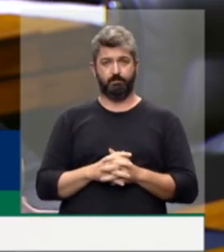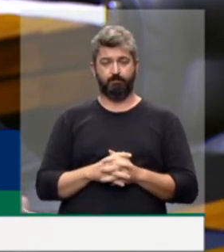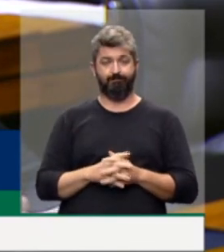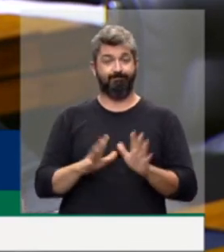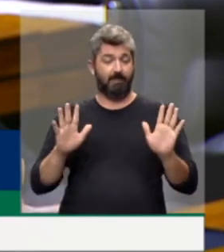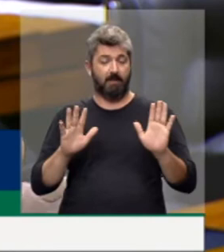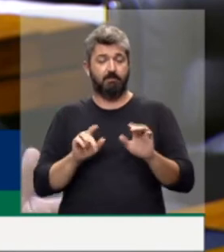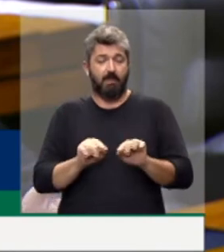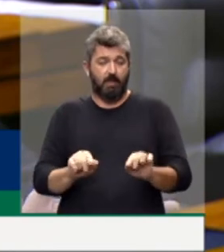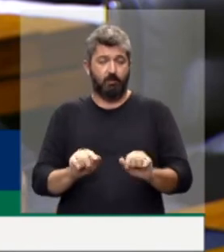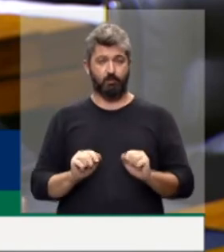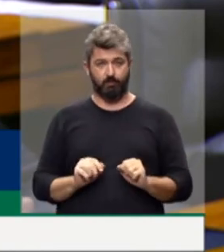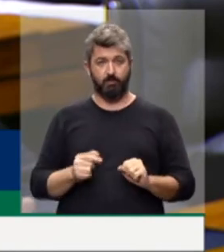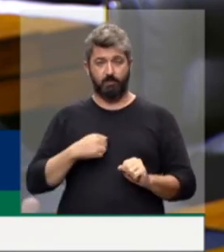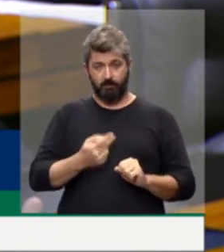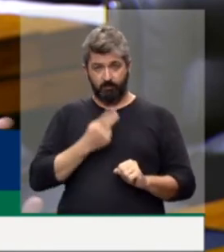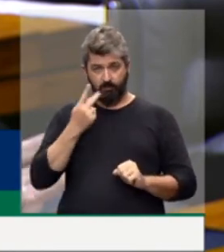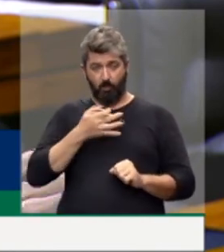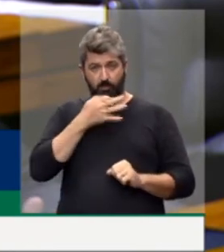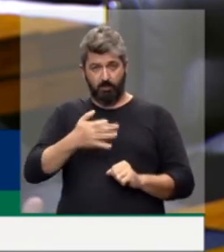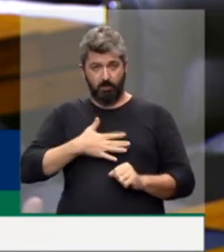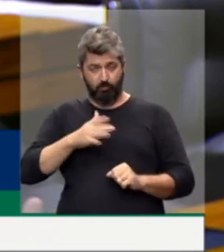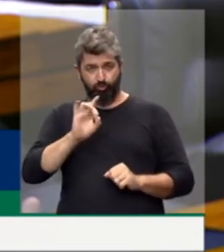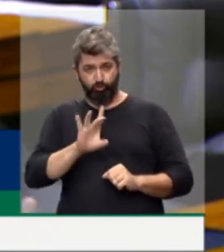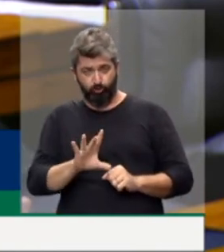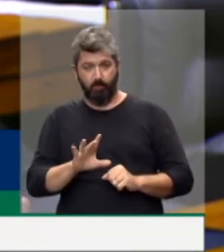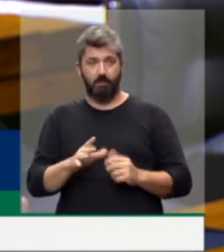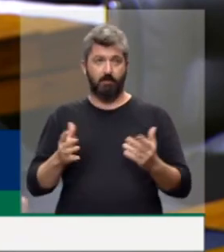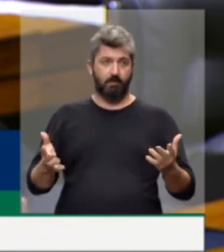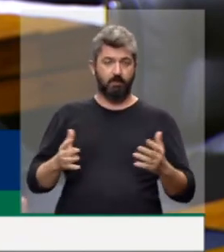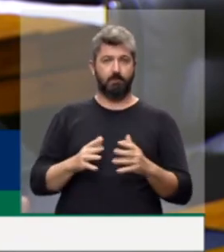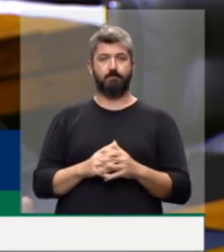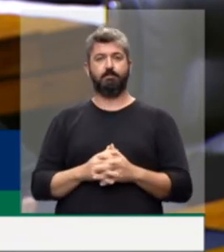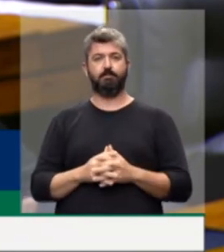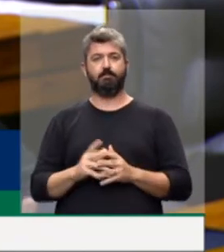HOJE, COMO EU ESTOU VENDO, O QUE TÍNHAMOS O PROPÓSITO, AO TIME DE VOTAÇÃO QUE NÓS TOCARÍAMOS NA PANDEMIA É